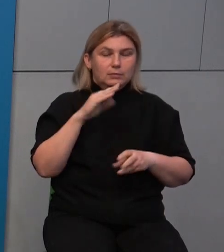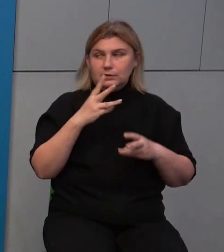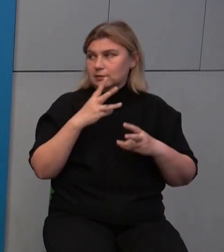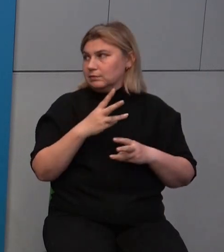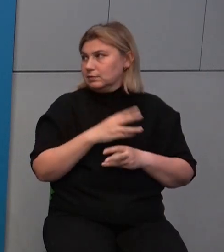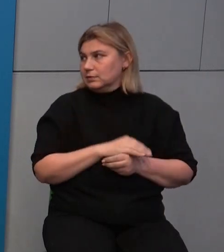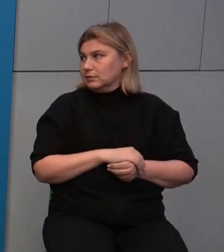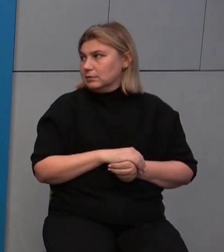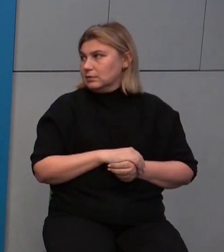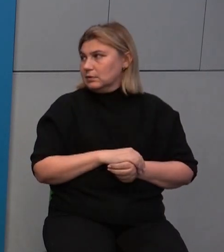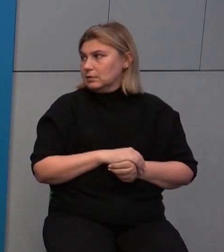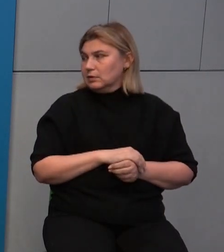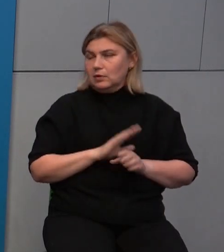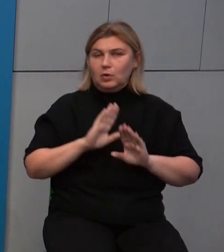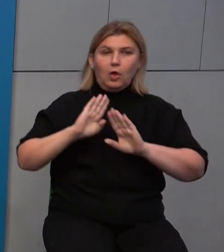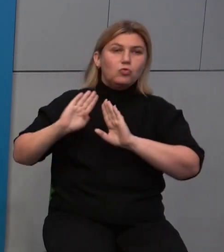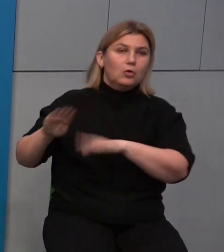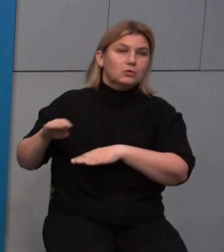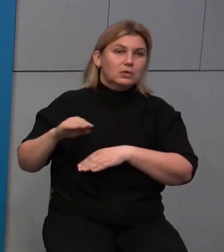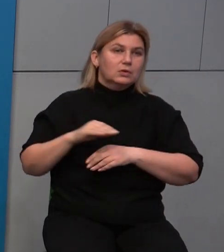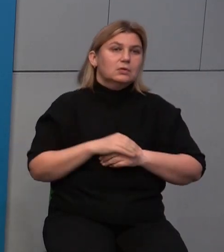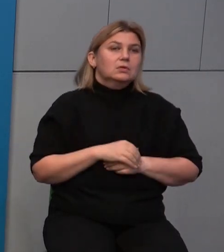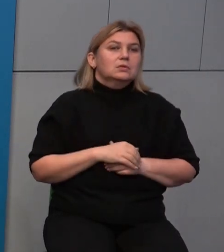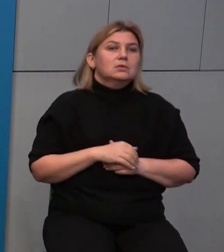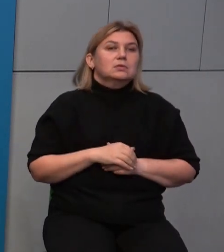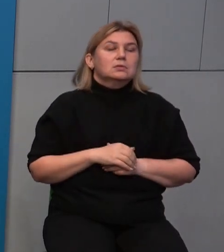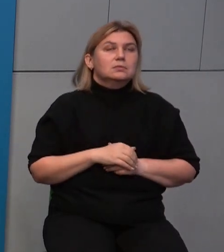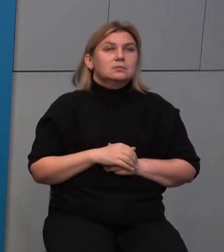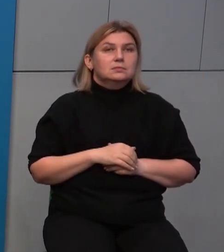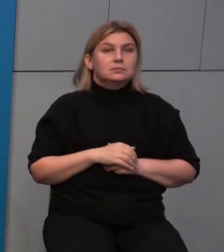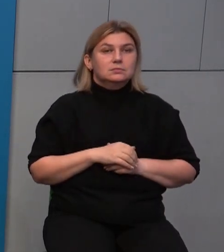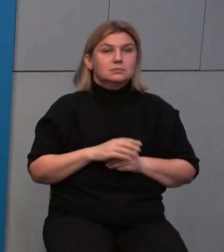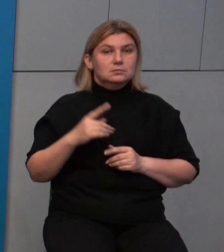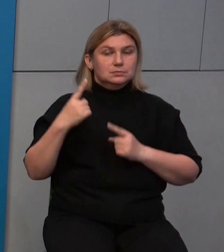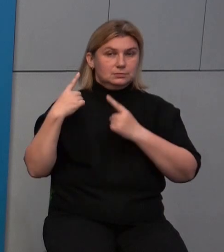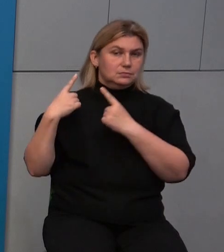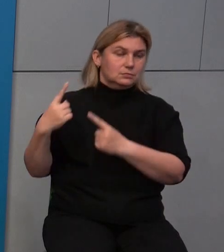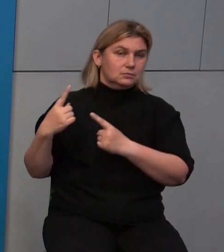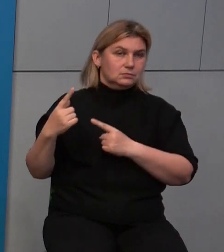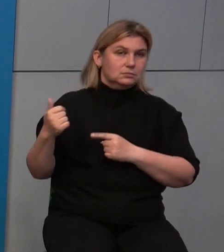I zostawić ich po prostu tak, że oni albo musieliby się rozstać,